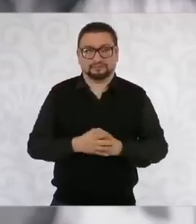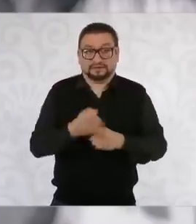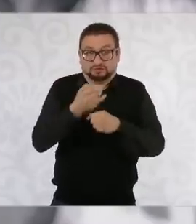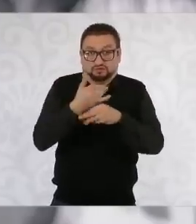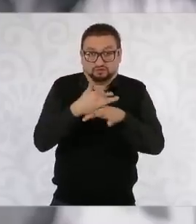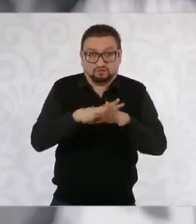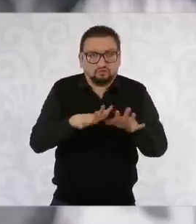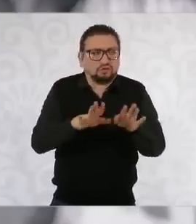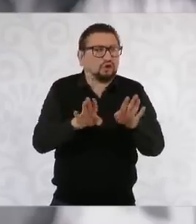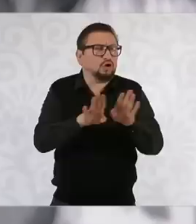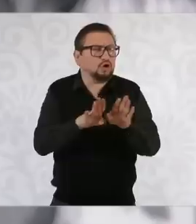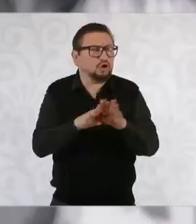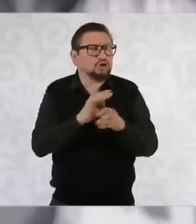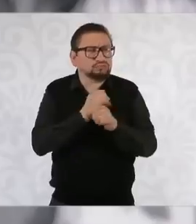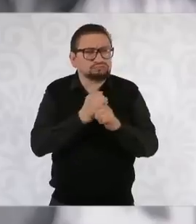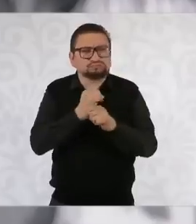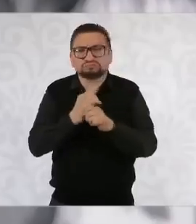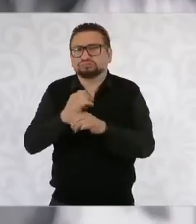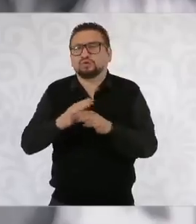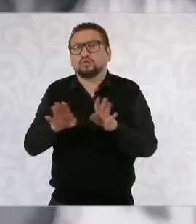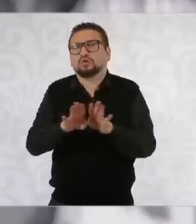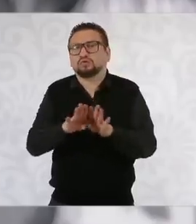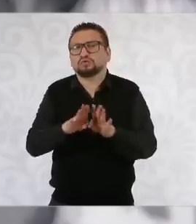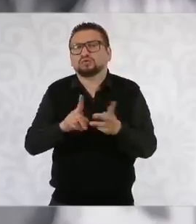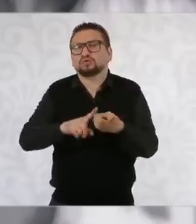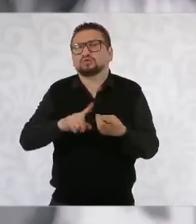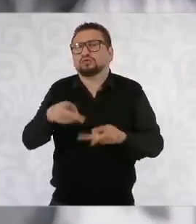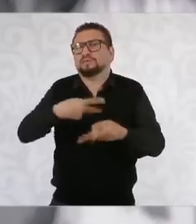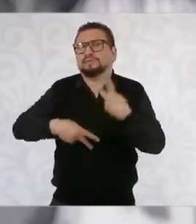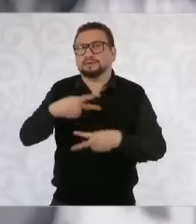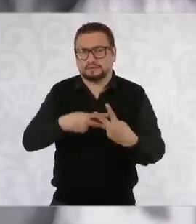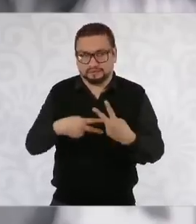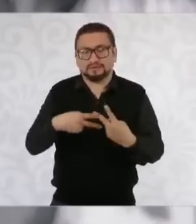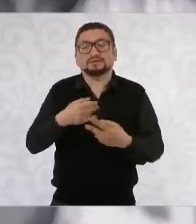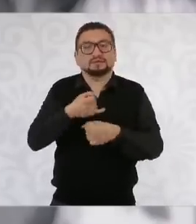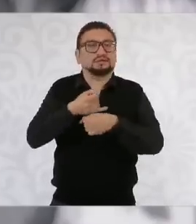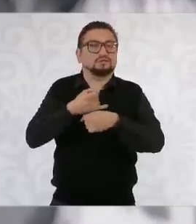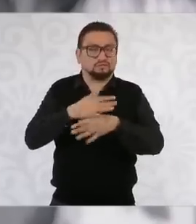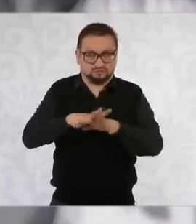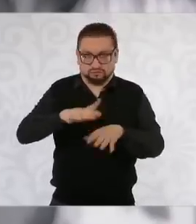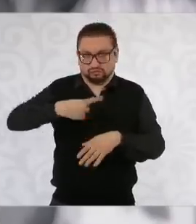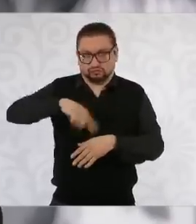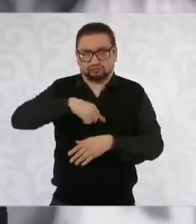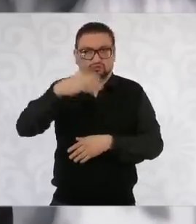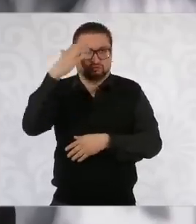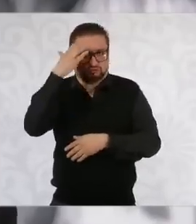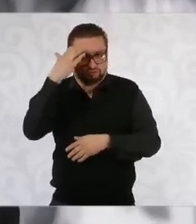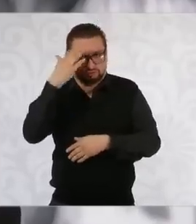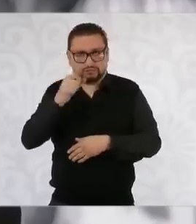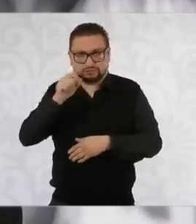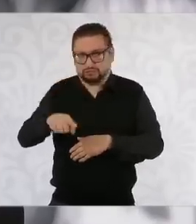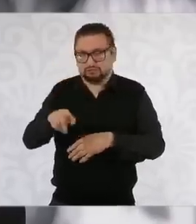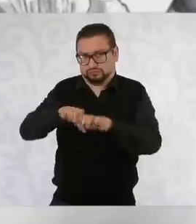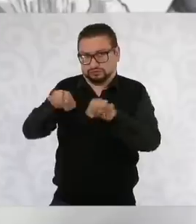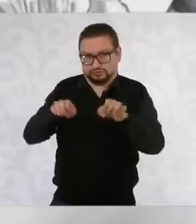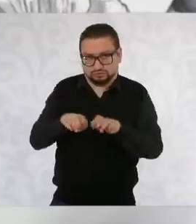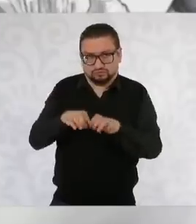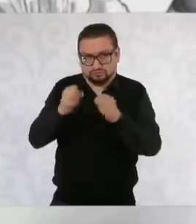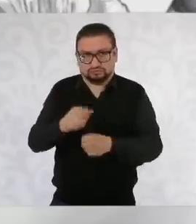proviene sea de eh las fuentes que conocemos del propio gabinete Pero principalmente de las